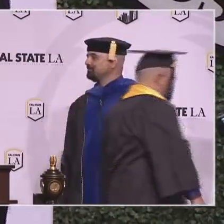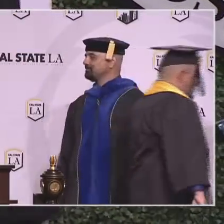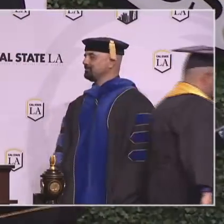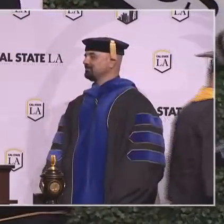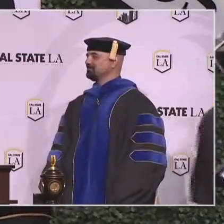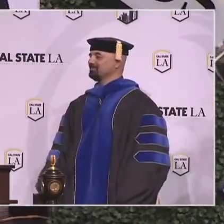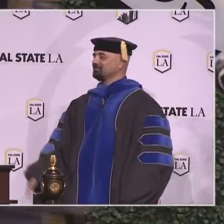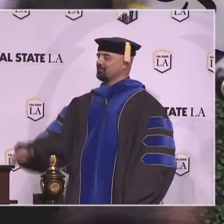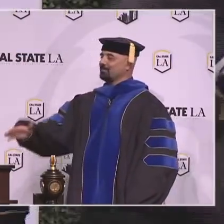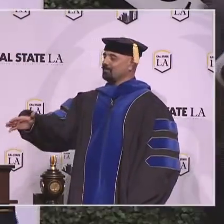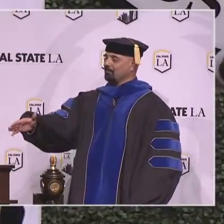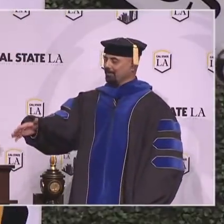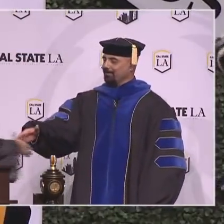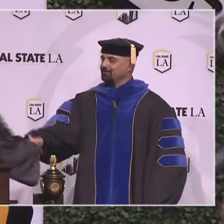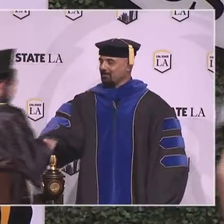HAVE BEEN CALLED]